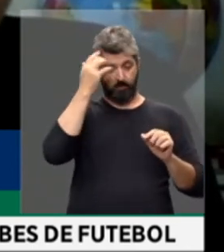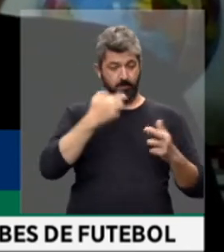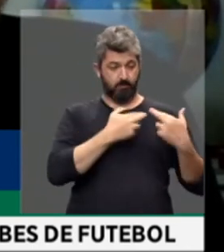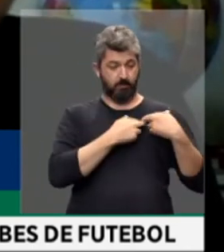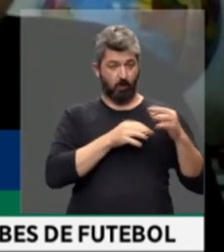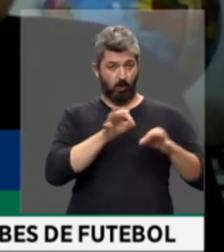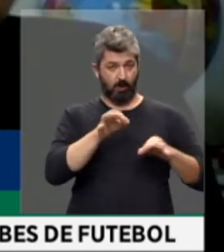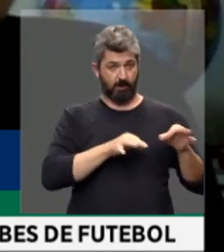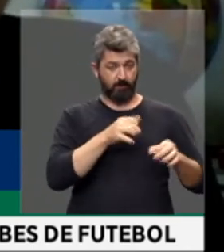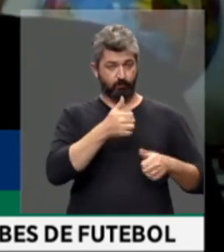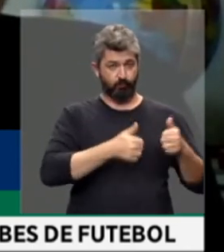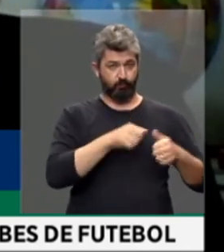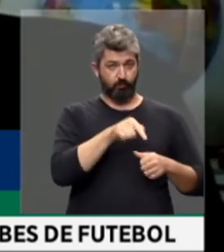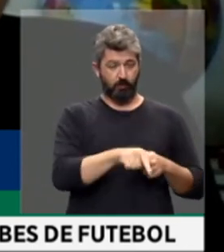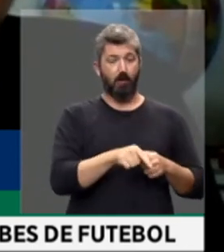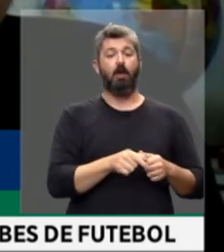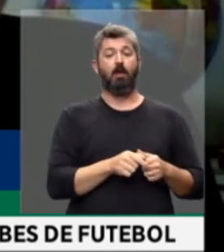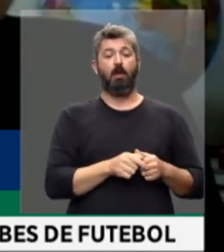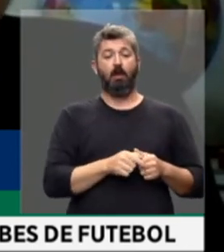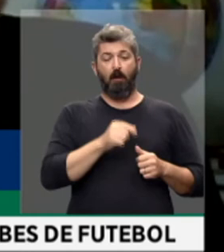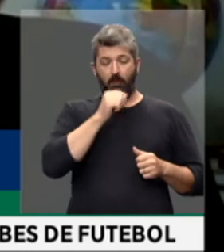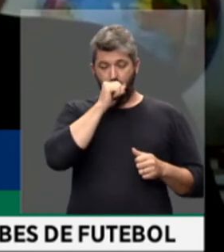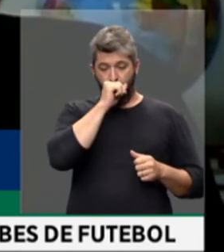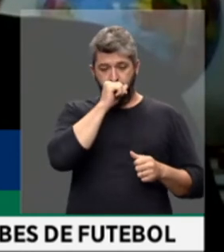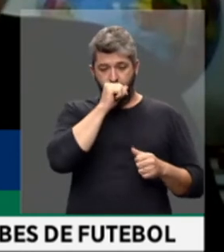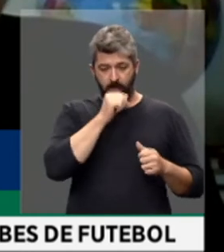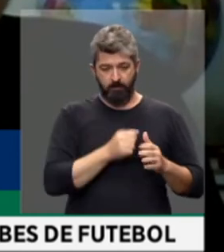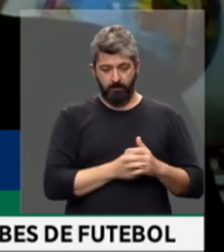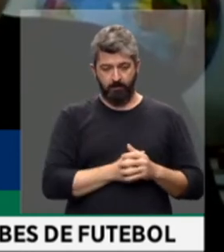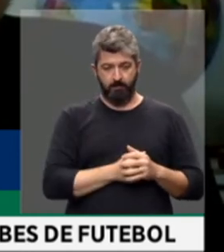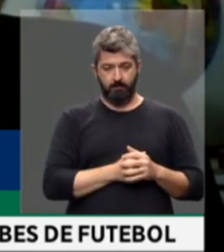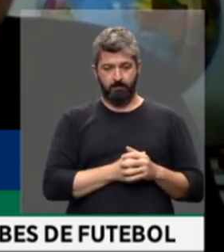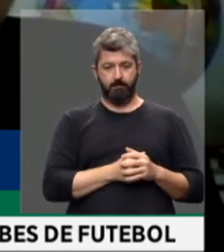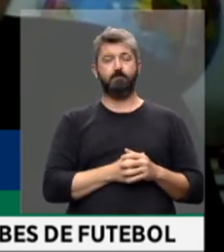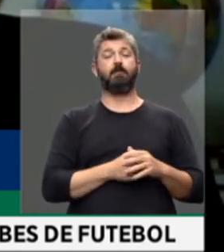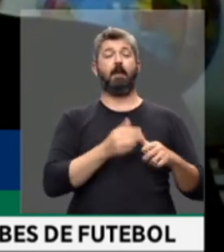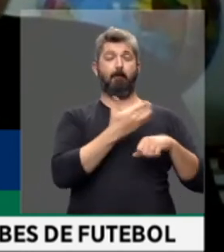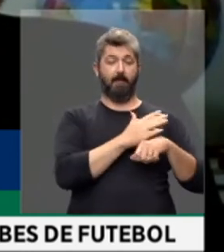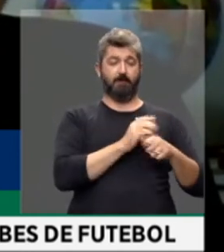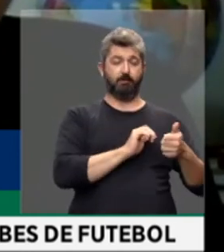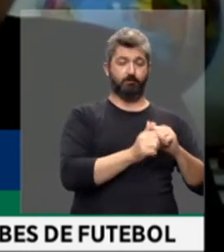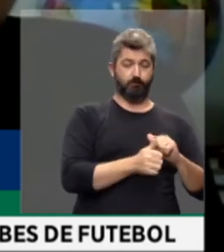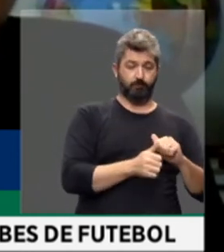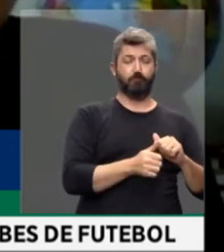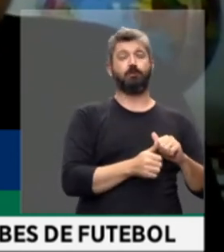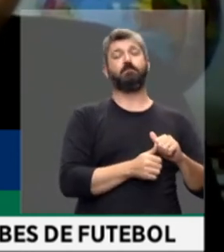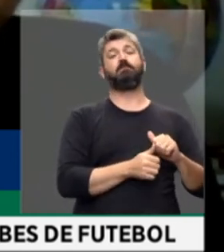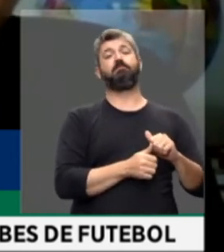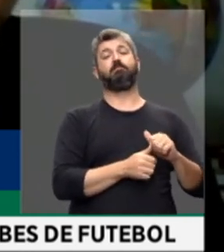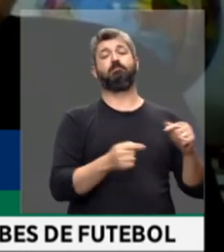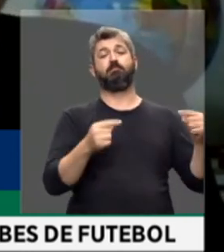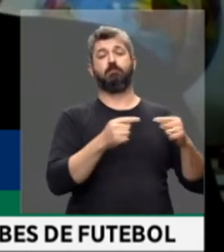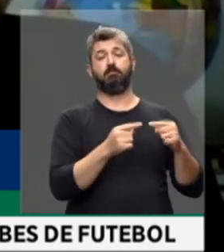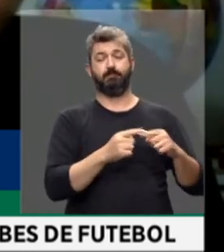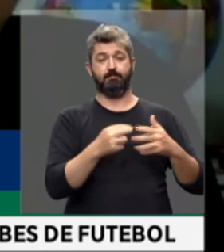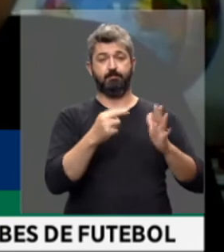LEVARÁEM CONTA UMA DECISÃO FUNDAMENTADA DA ORGANIZADORA DA COMPETIÇÃO APÓS ANÁLISE DA SITUAÇÃO FAPT APRESENTADA PELA DIRETORIA DA ENTIDADE, DE